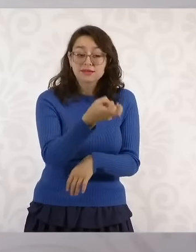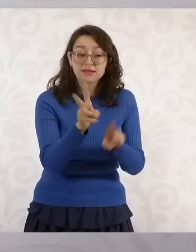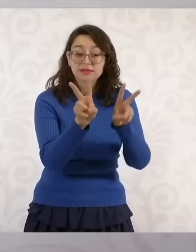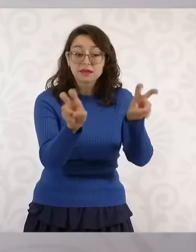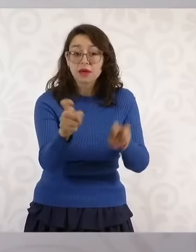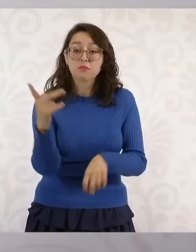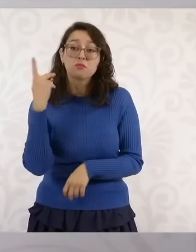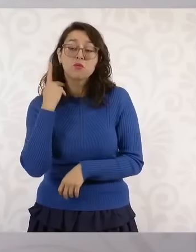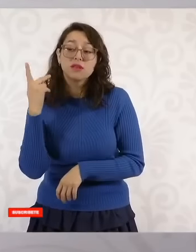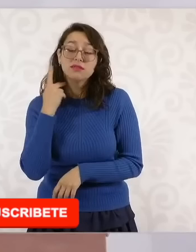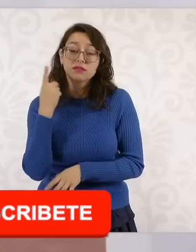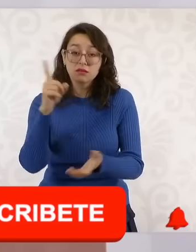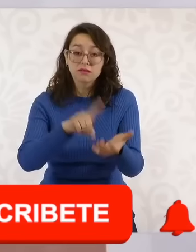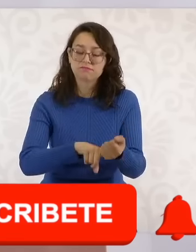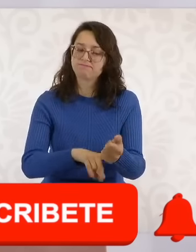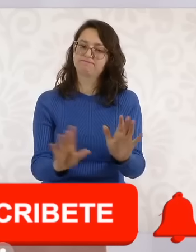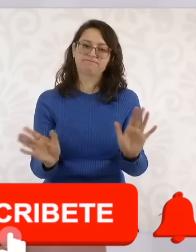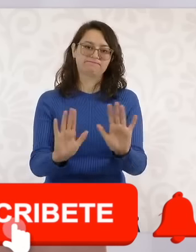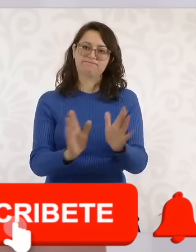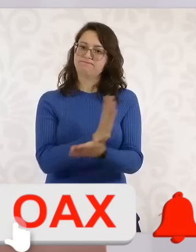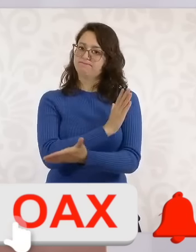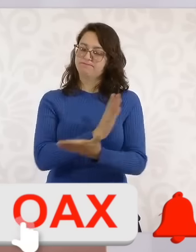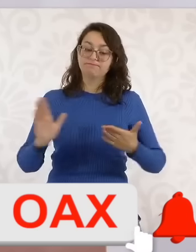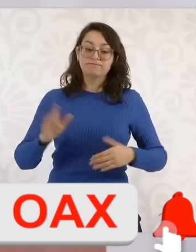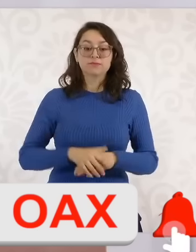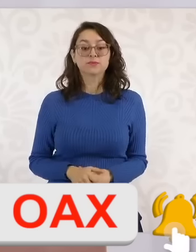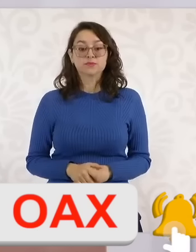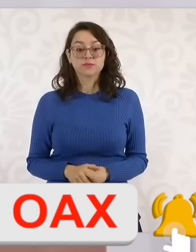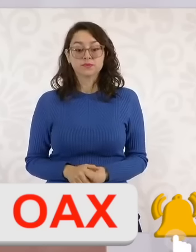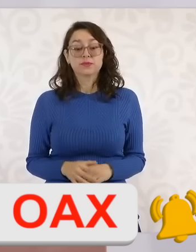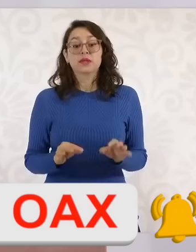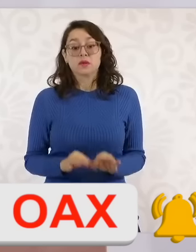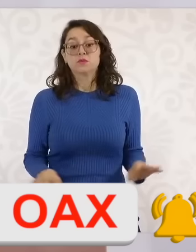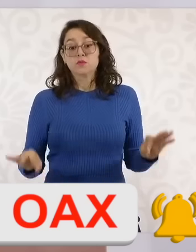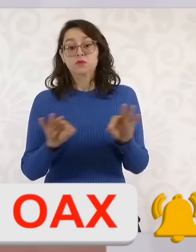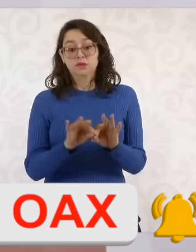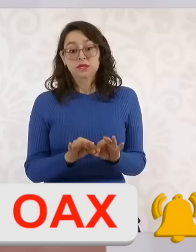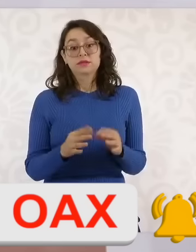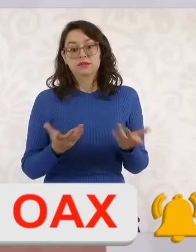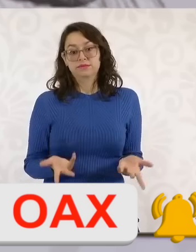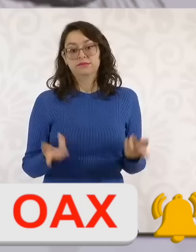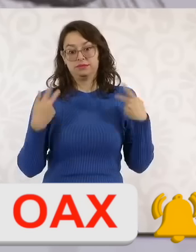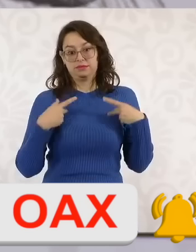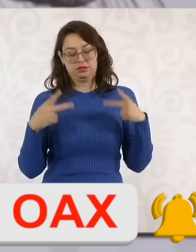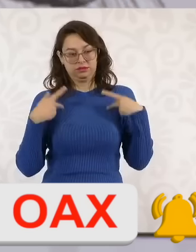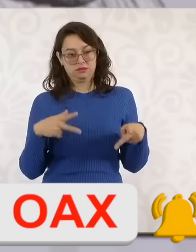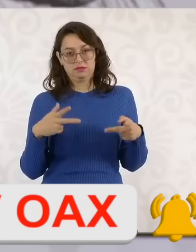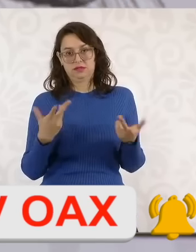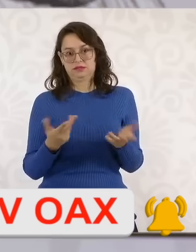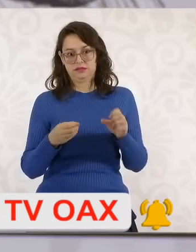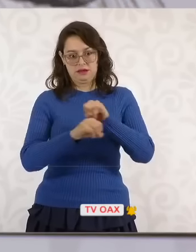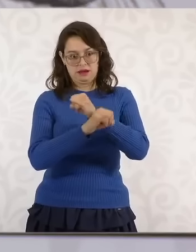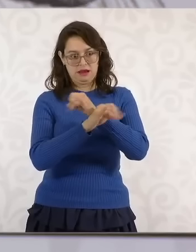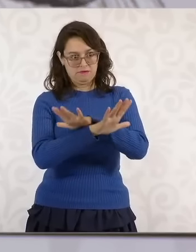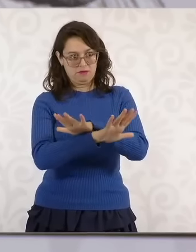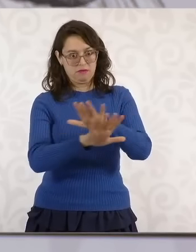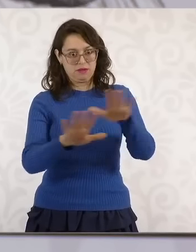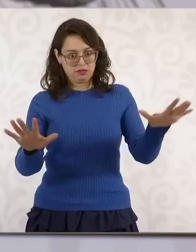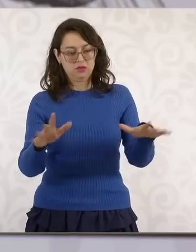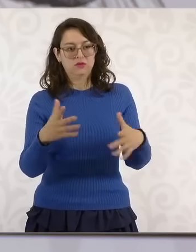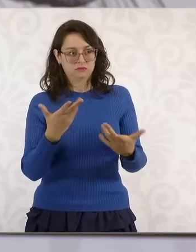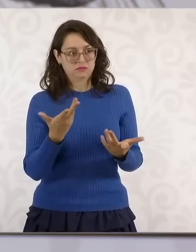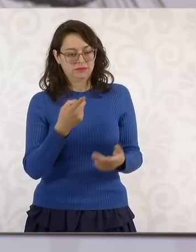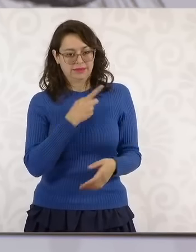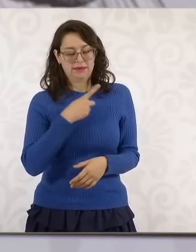como es de conocimiento, pues es importante que todos sepan qué es lo que viene hacia delante.